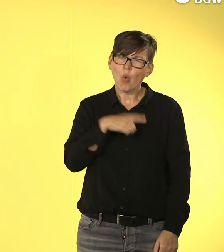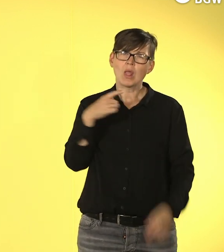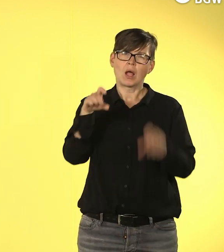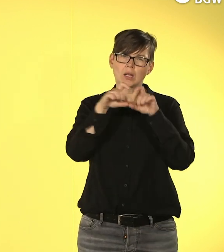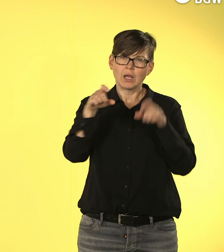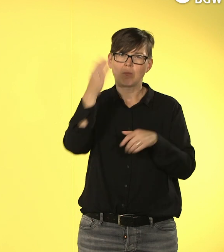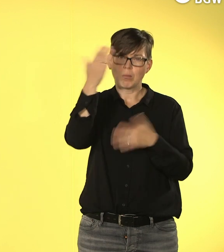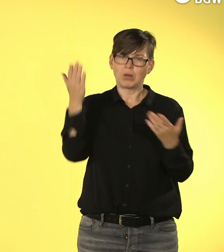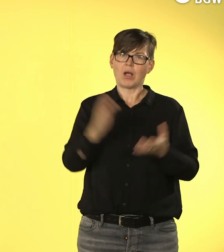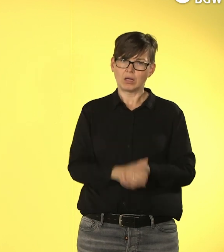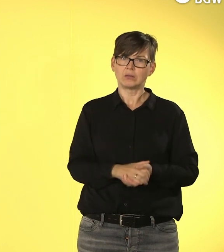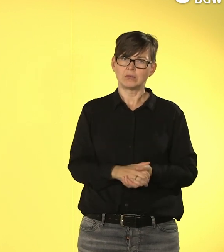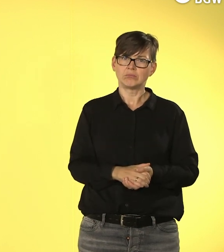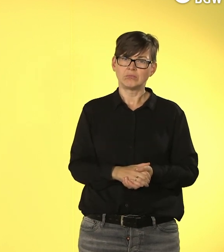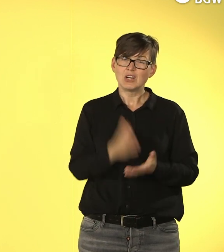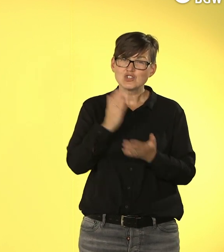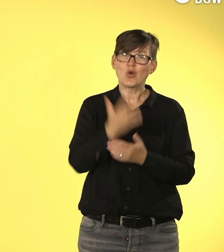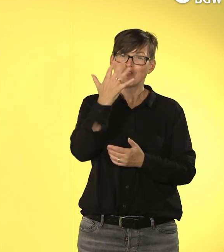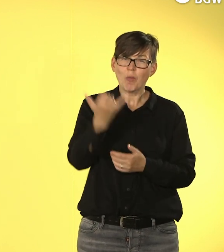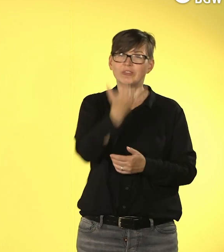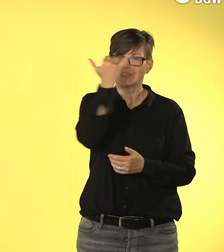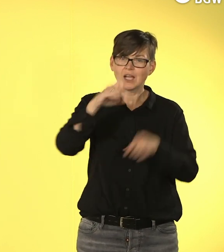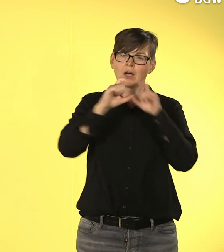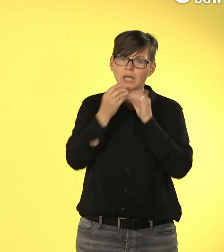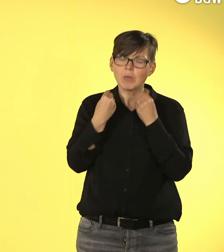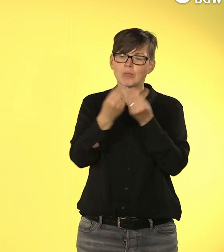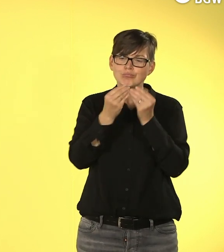Toll. - Ja, super. Seit 50 Jahren sprechen wir über demografischen Wandel.